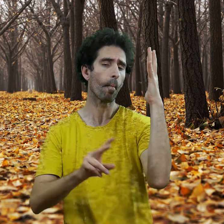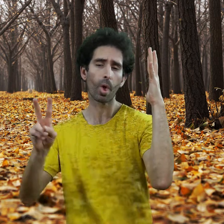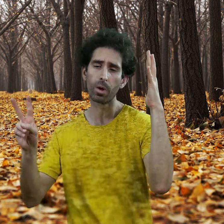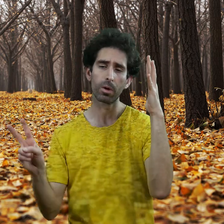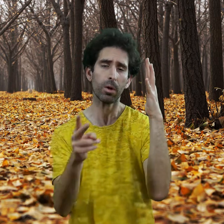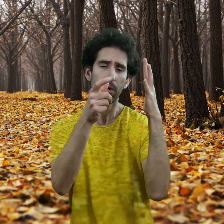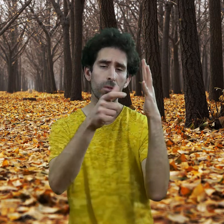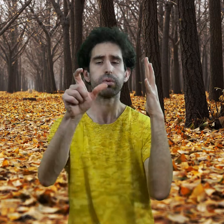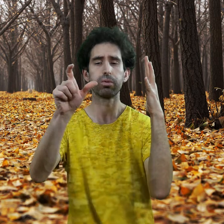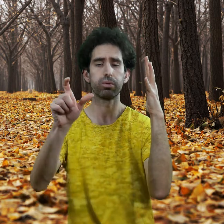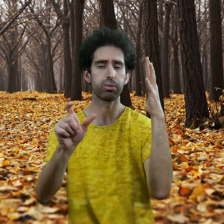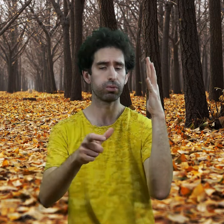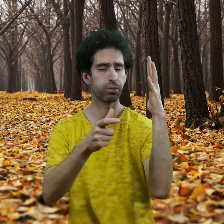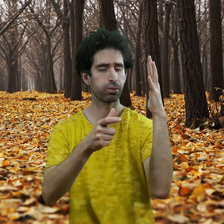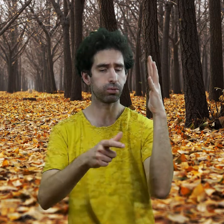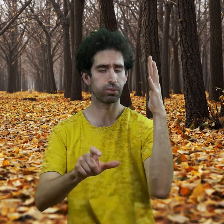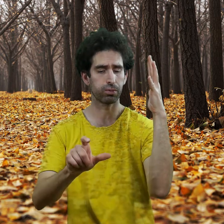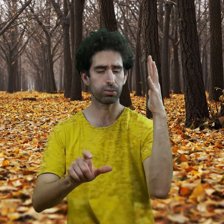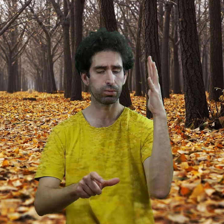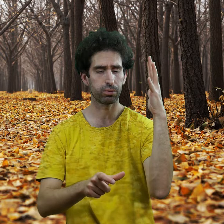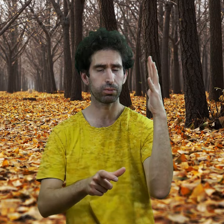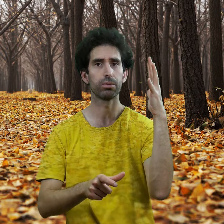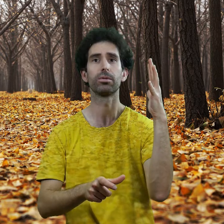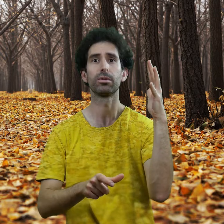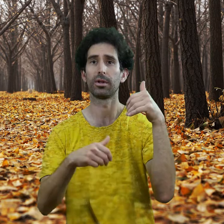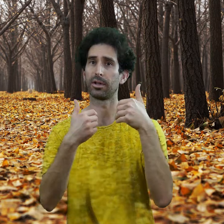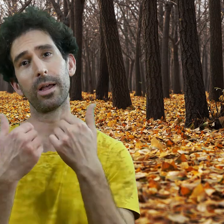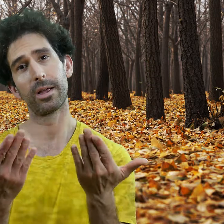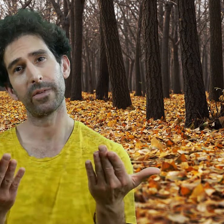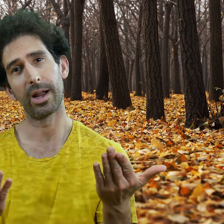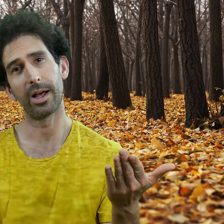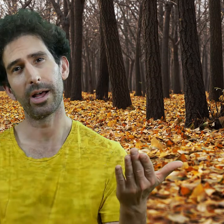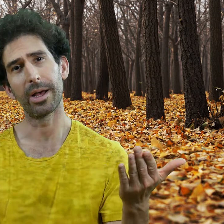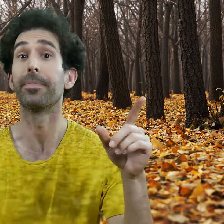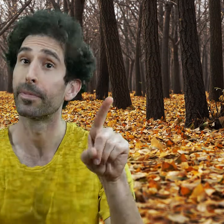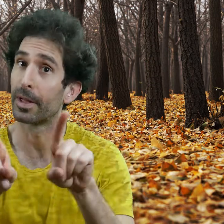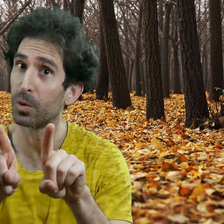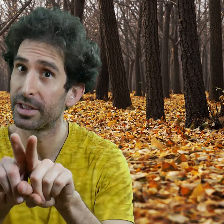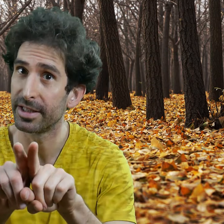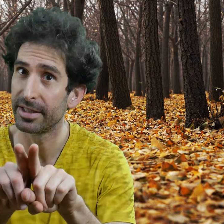Un coup de vent et elle tombe au sol. Voilà. Et aussi,